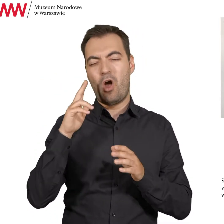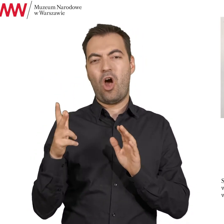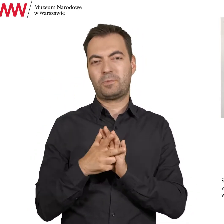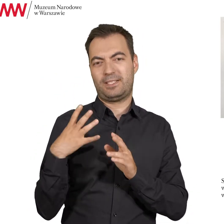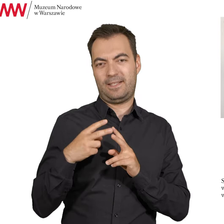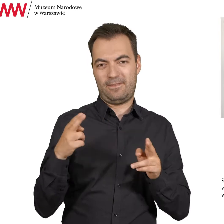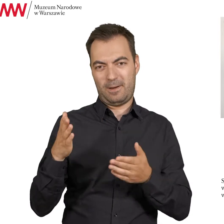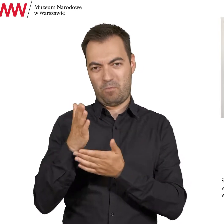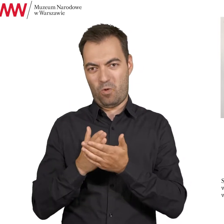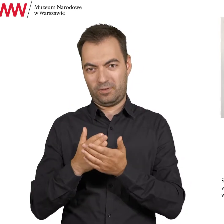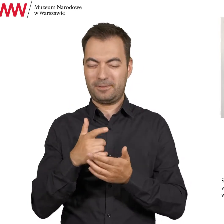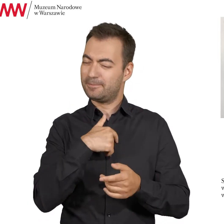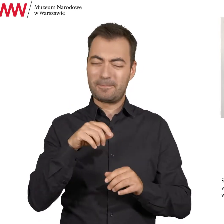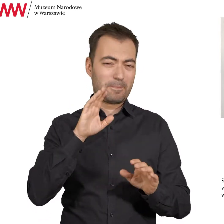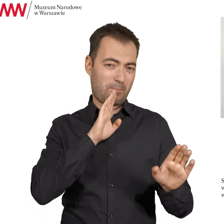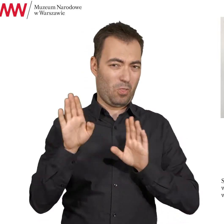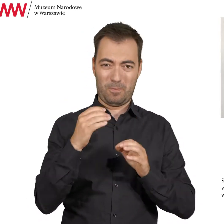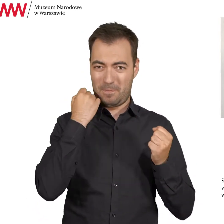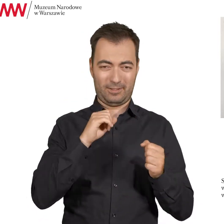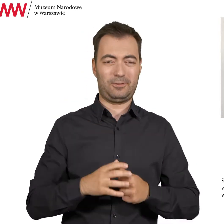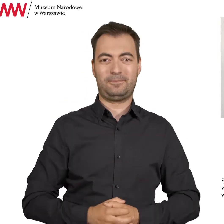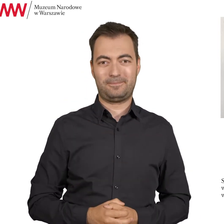w połowie XVIII wieku.